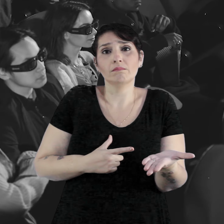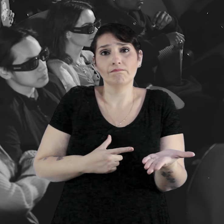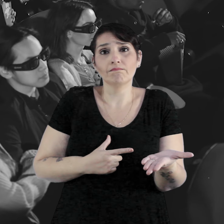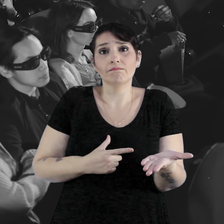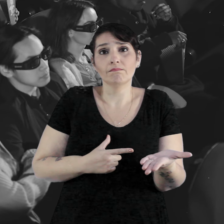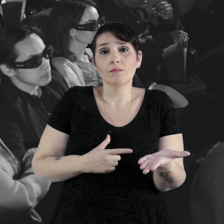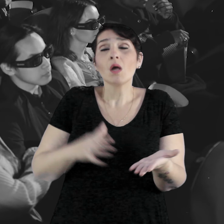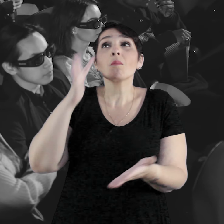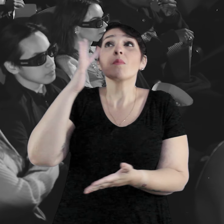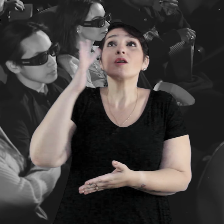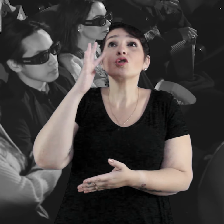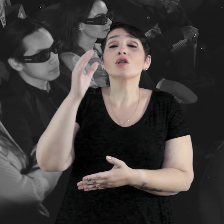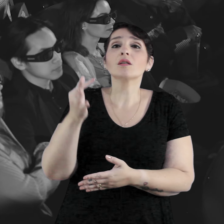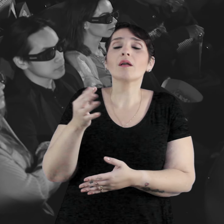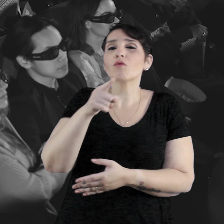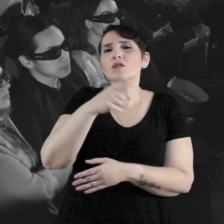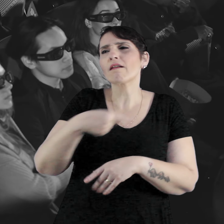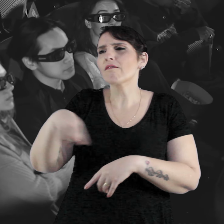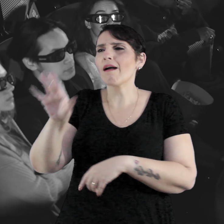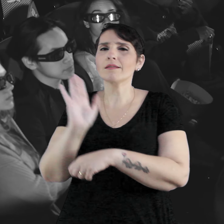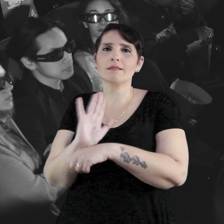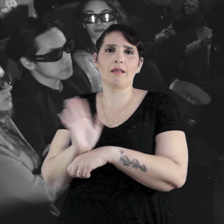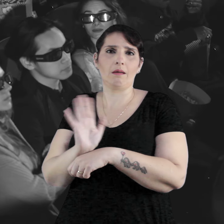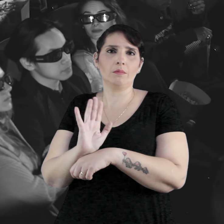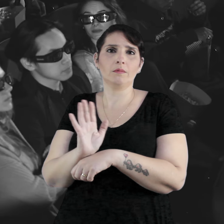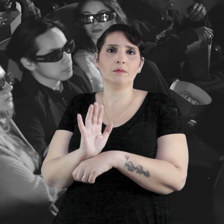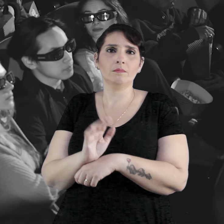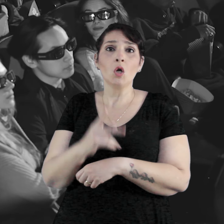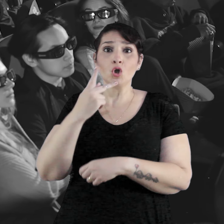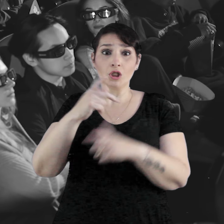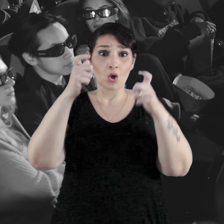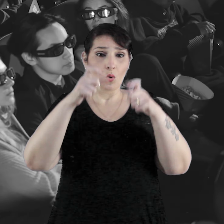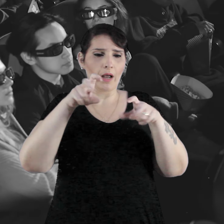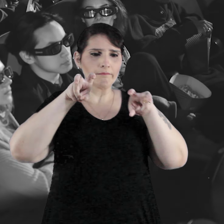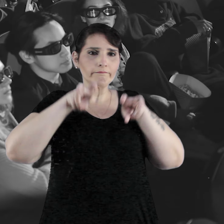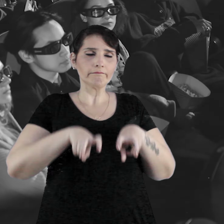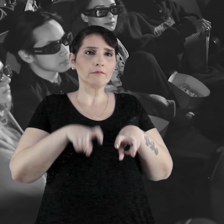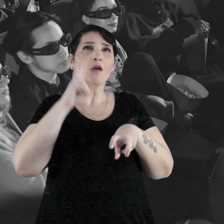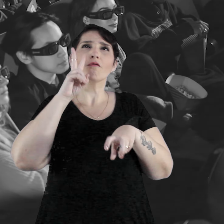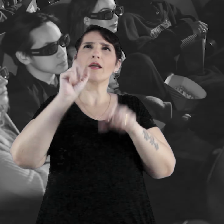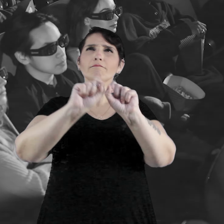Suponha que você vá ao cinema. No seu lugar na platéia, você olha para a tela.